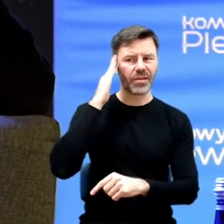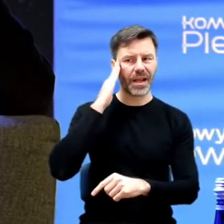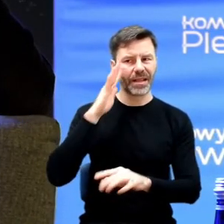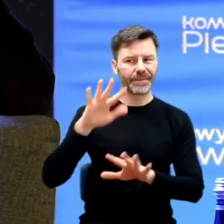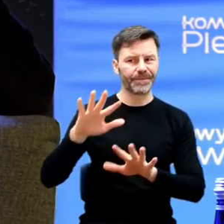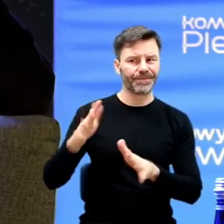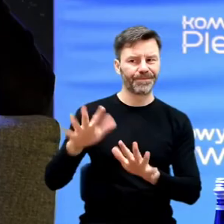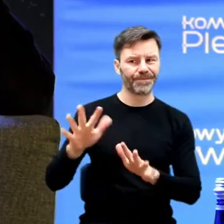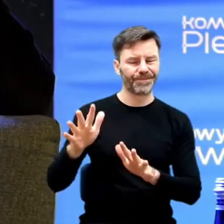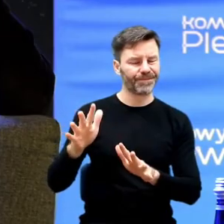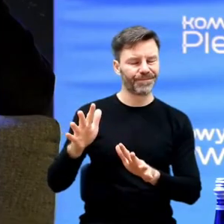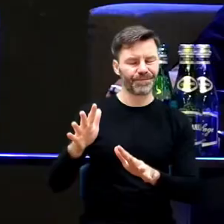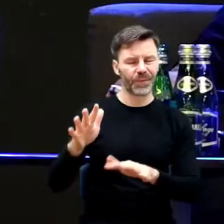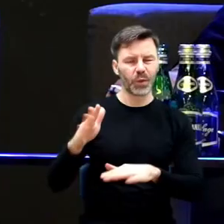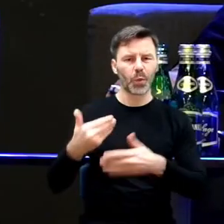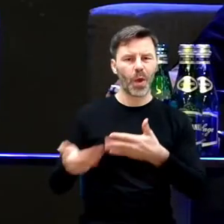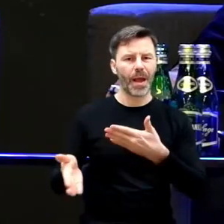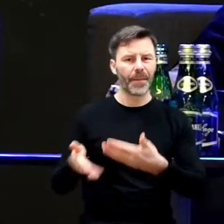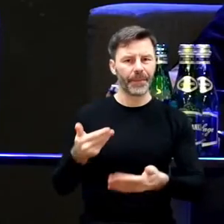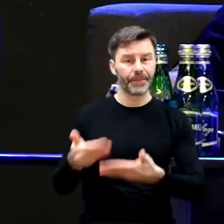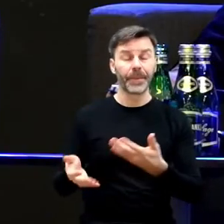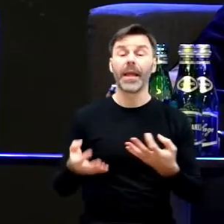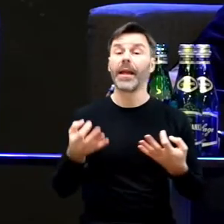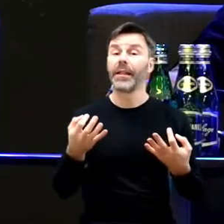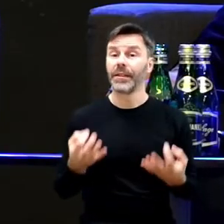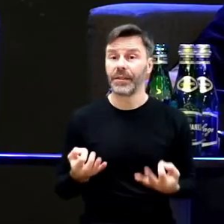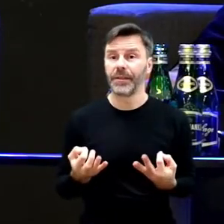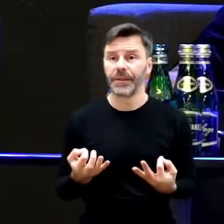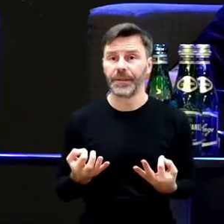I doszliśmy trochę dzisiaj do ściany.